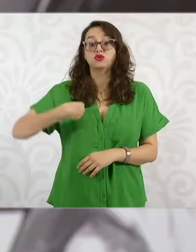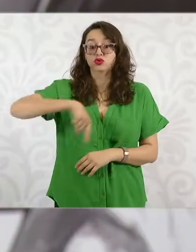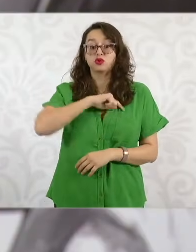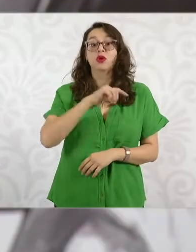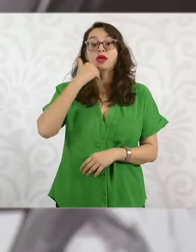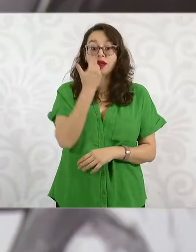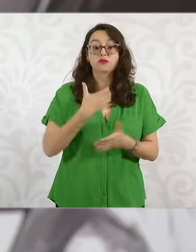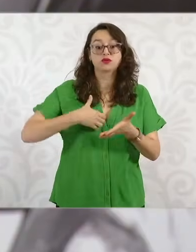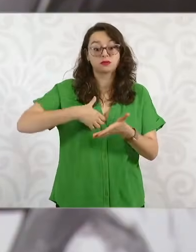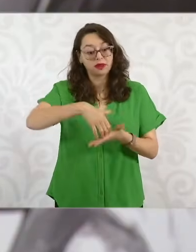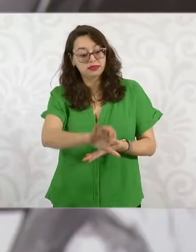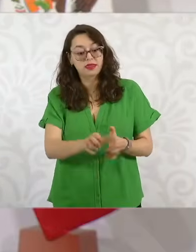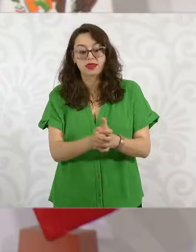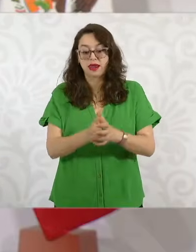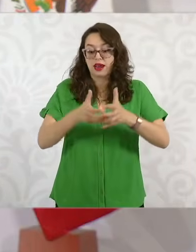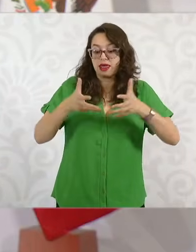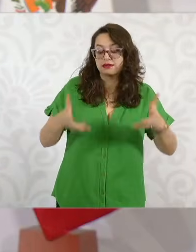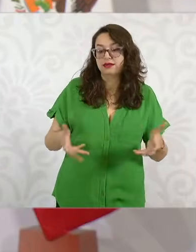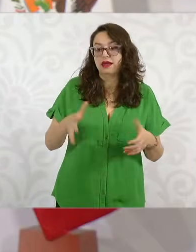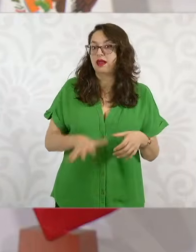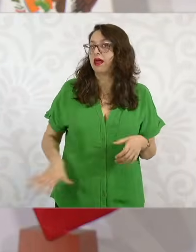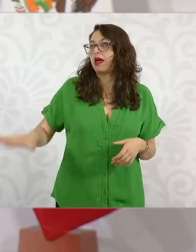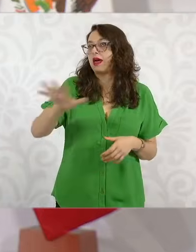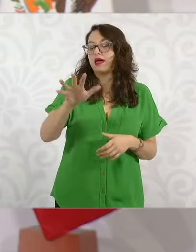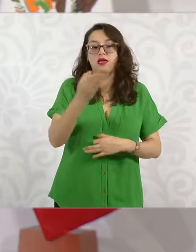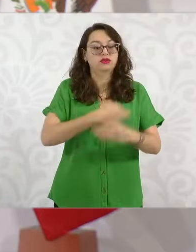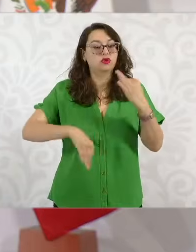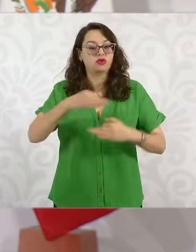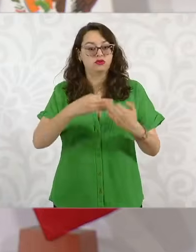para crecer y para poner salud en la mano de todos los mexicanos. Muchas gracias.